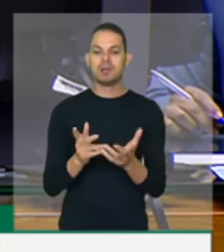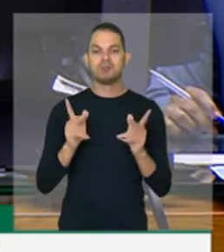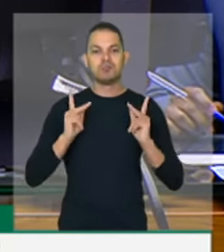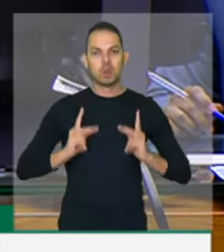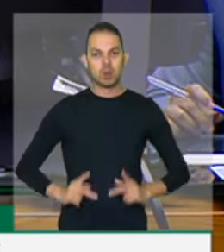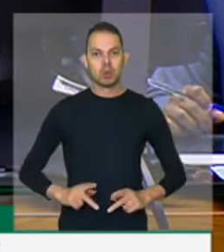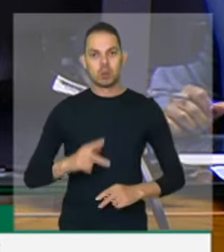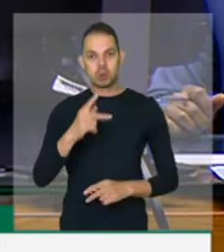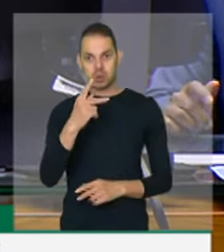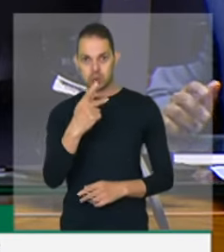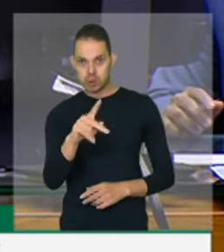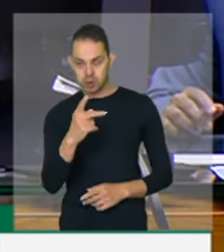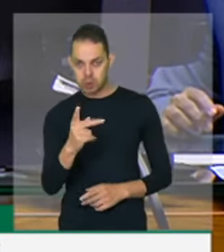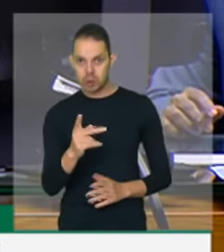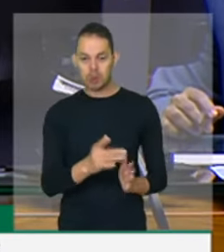ESSE PROCESSO. A UNIDADE QUE V.EXA.: TEM CAPITANEADO AO